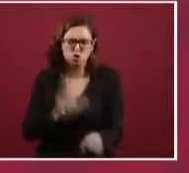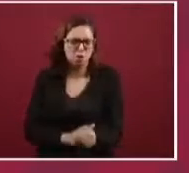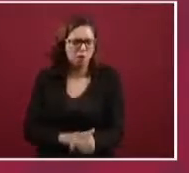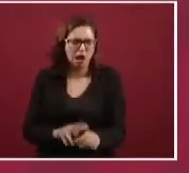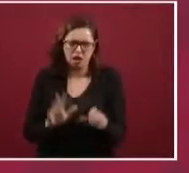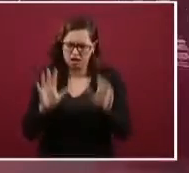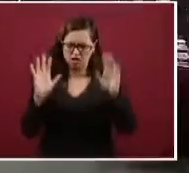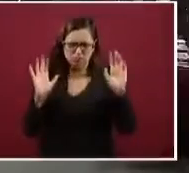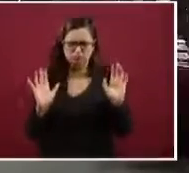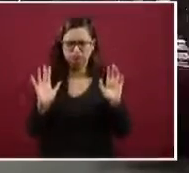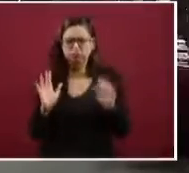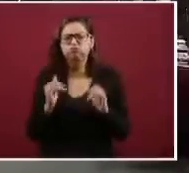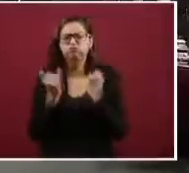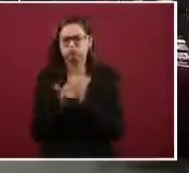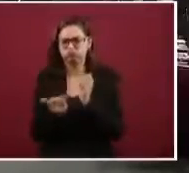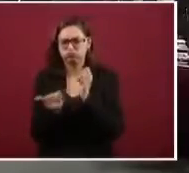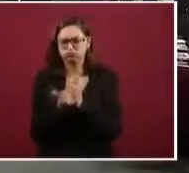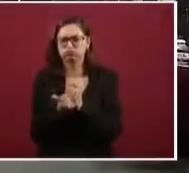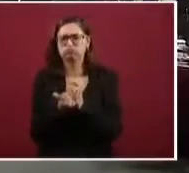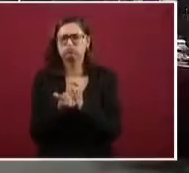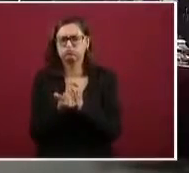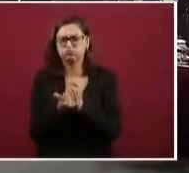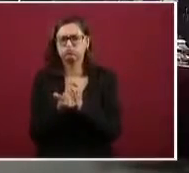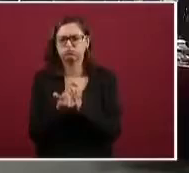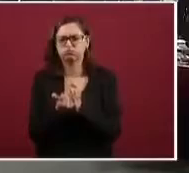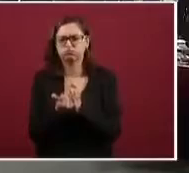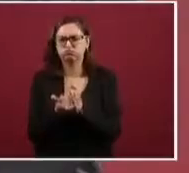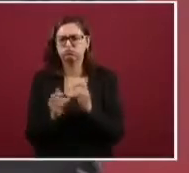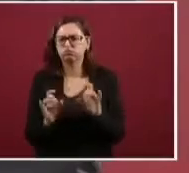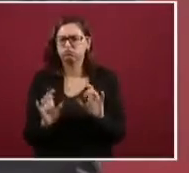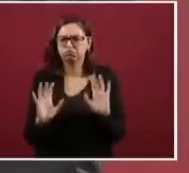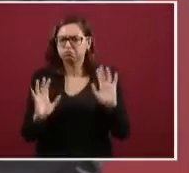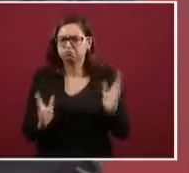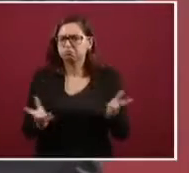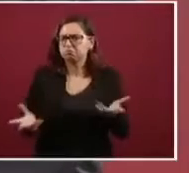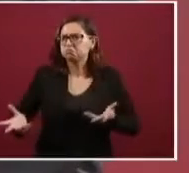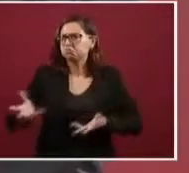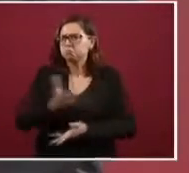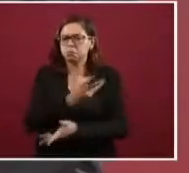regulares y también eso ocurrirá de manera regular.